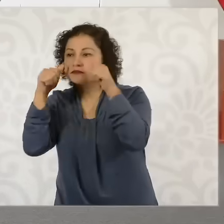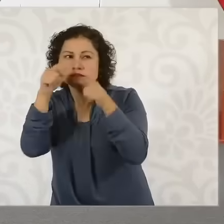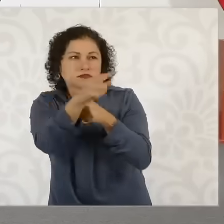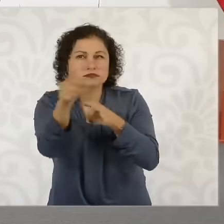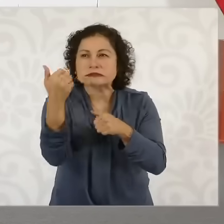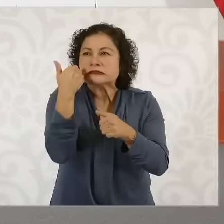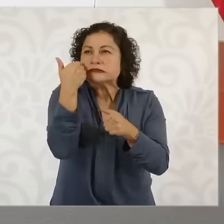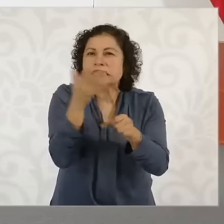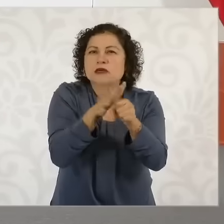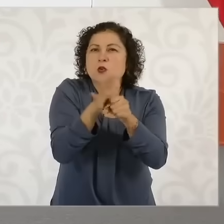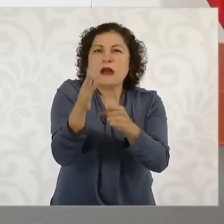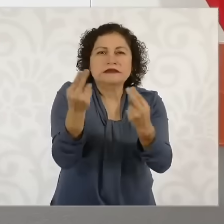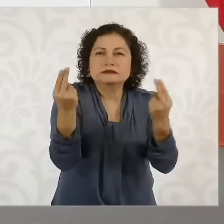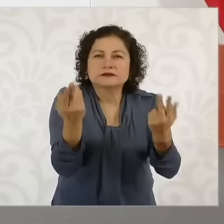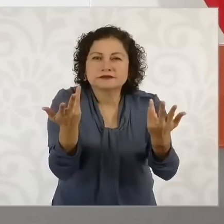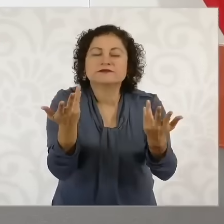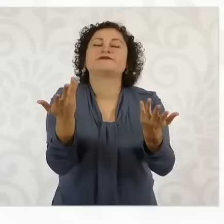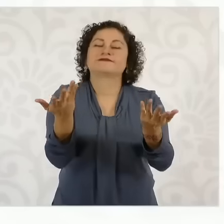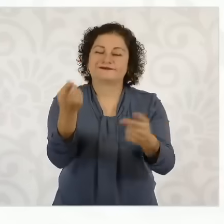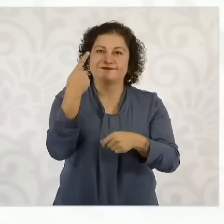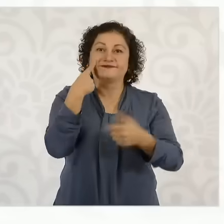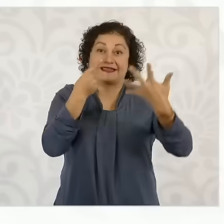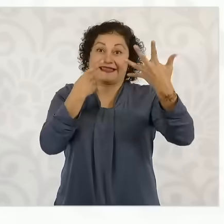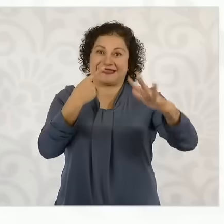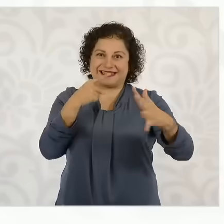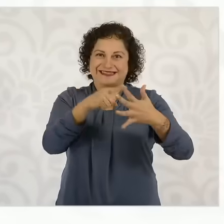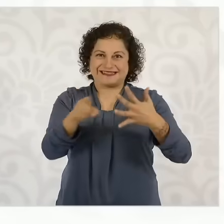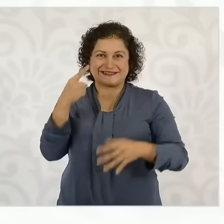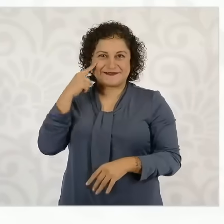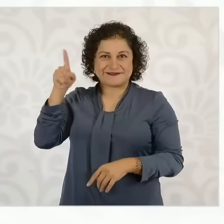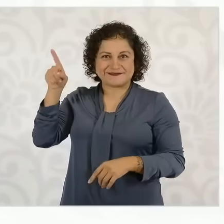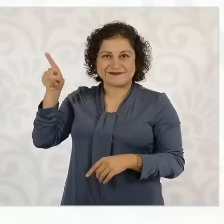los mismos 10 paquetes que ofrecimos desde el principio. Hemos estado trabajando. La verdad